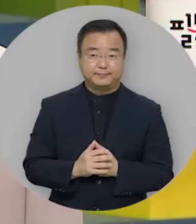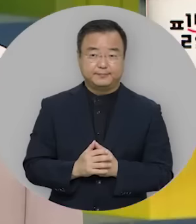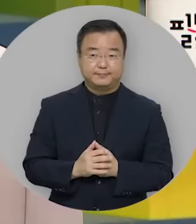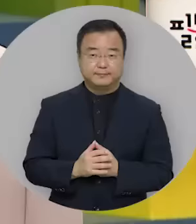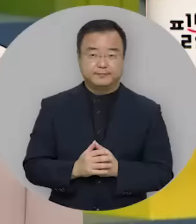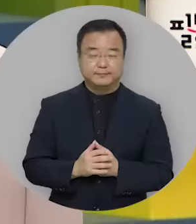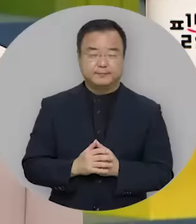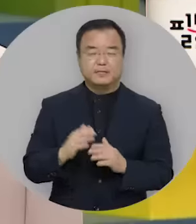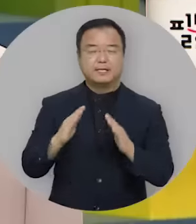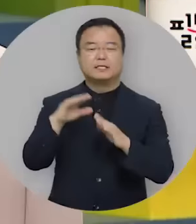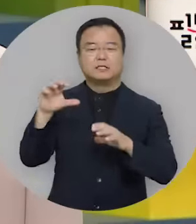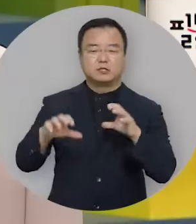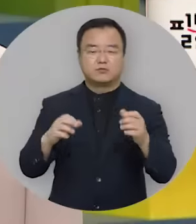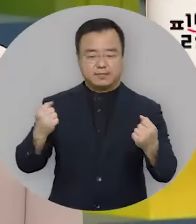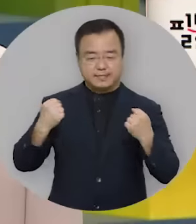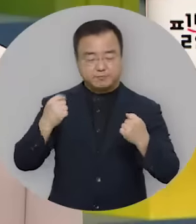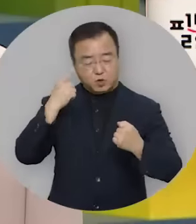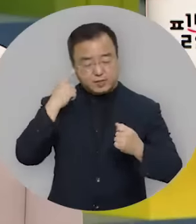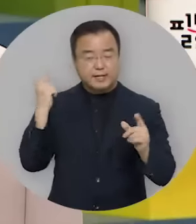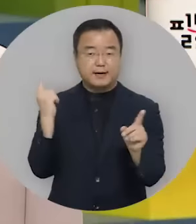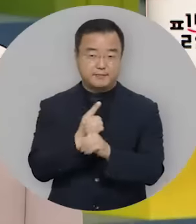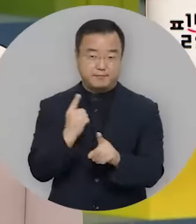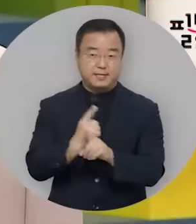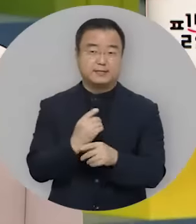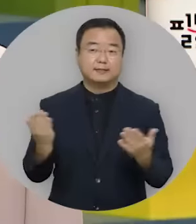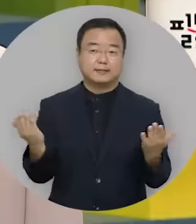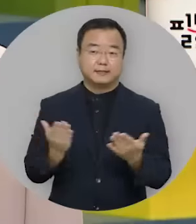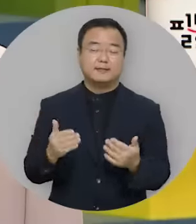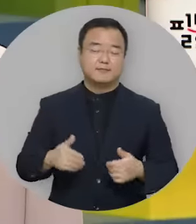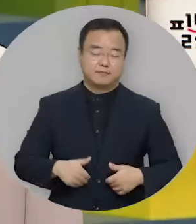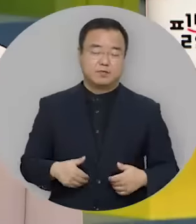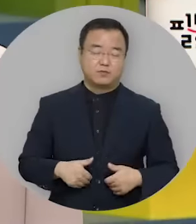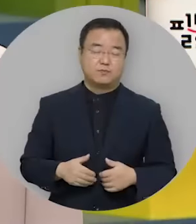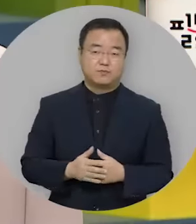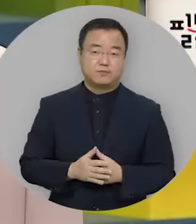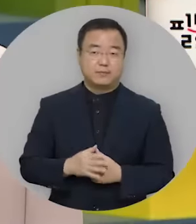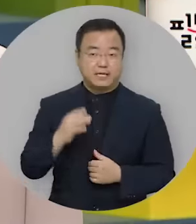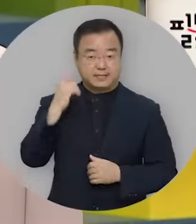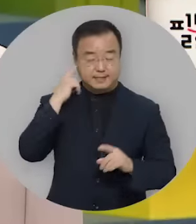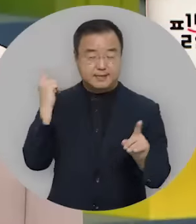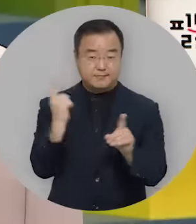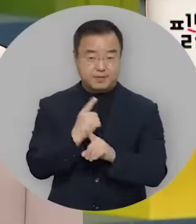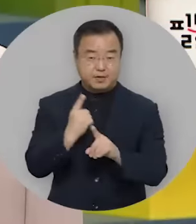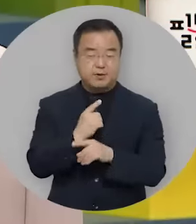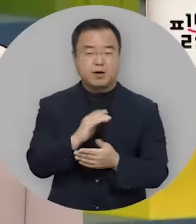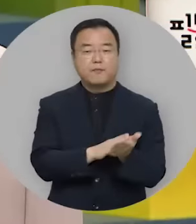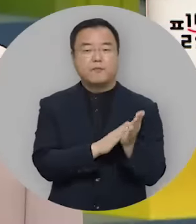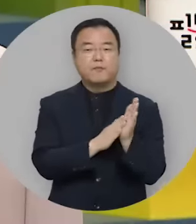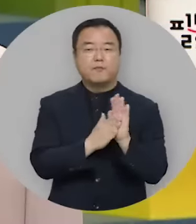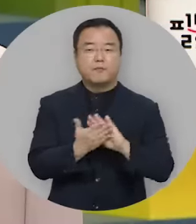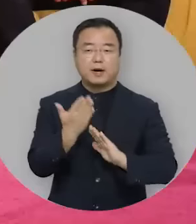소소한 우리 이웃들의 생각들이 바뀌어야죠. 그런데 그러한 생각이 바뀌고 변화하는 것은